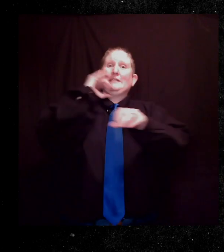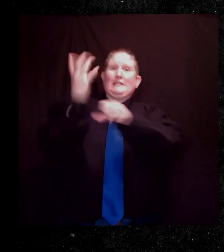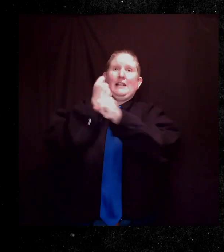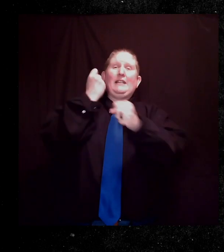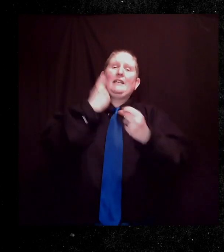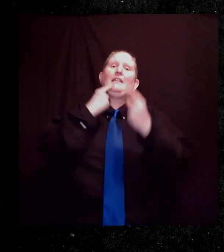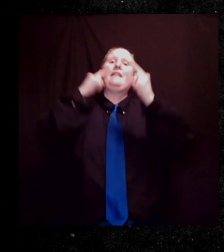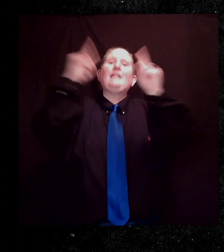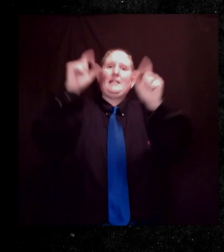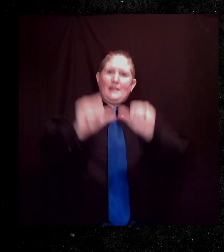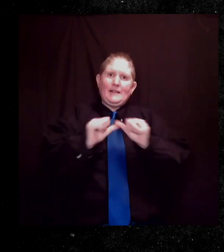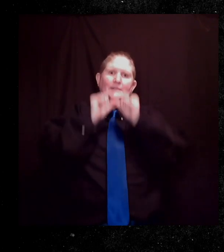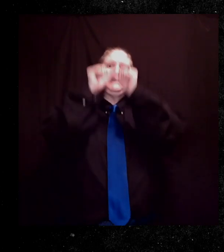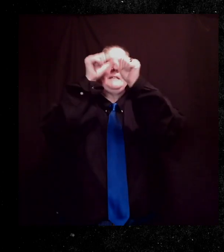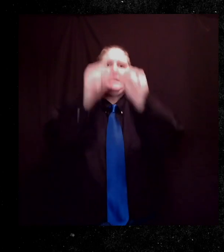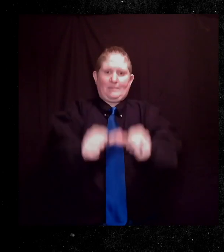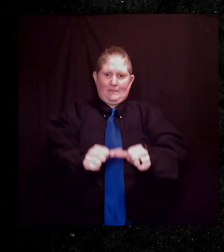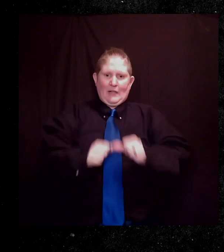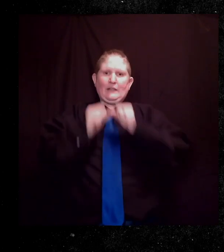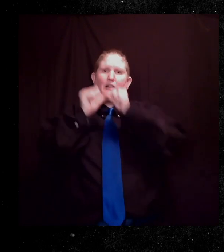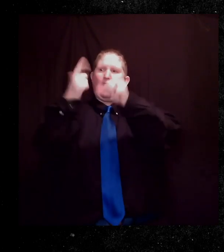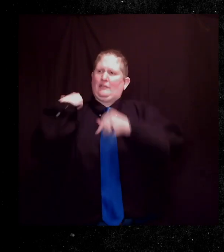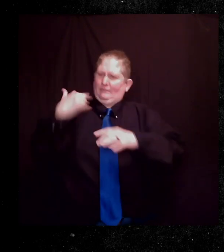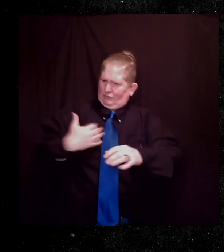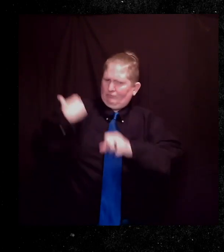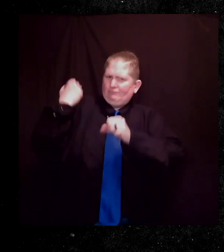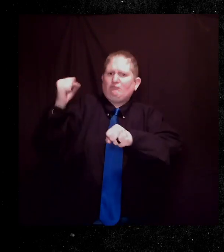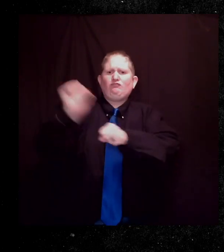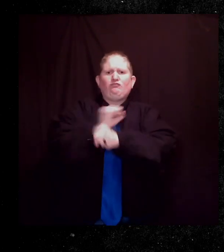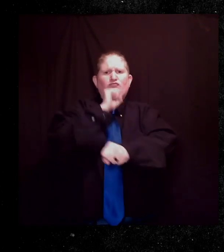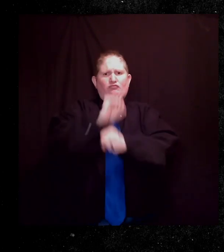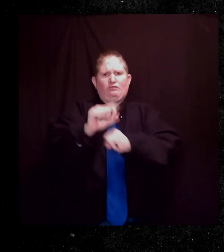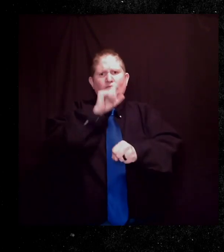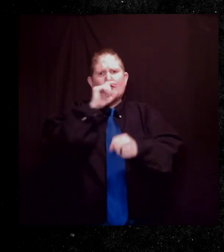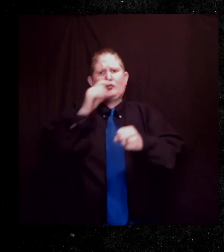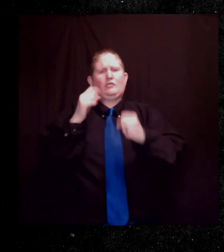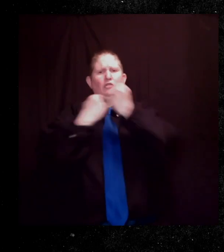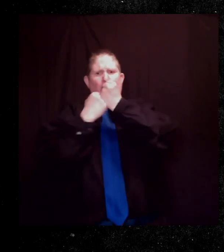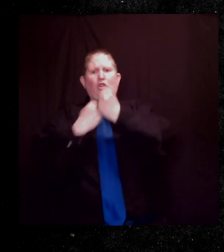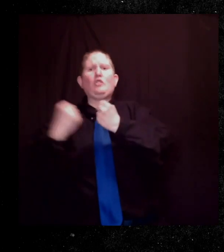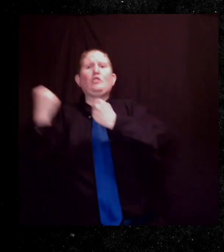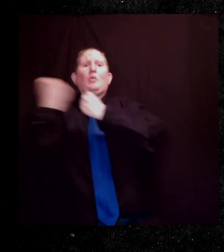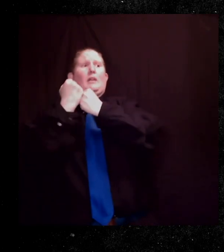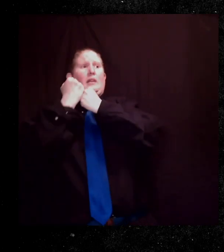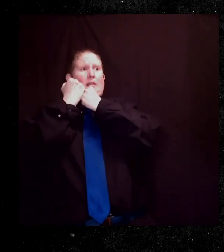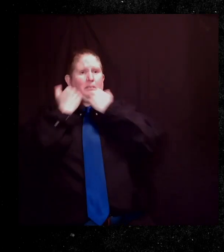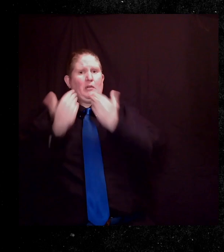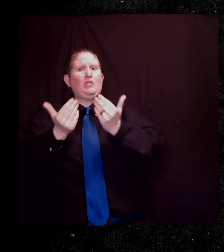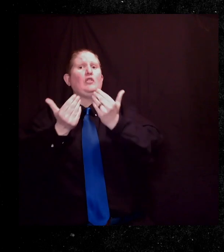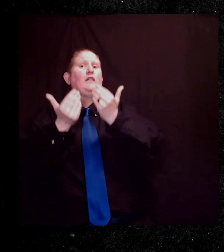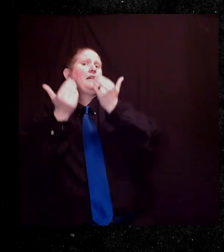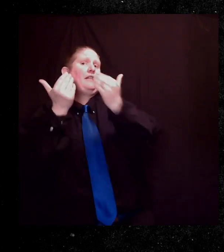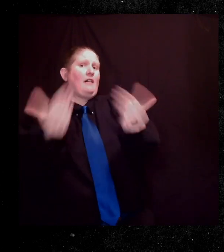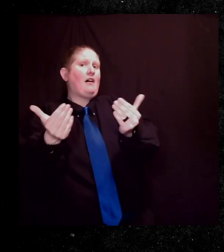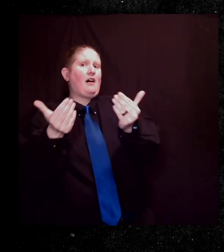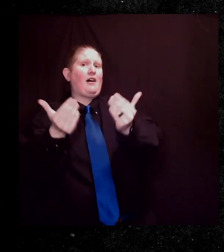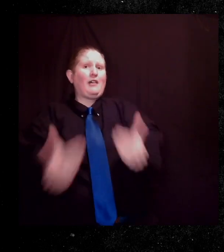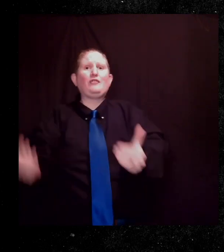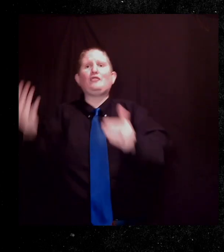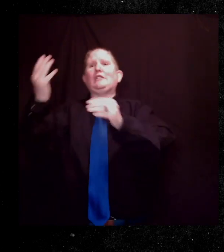Resiliencia, somos fuertes Hombro con hombro, sigue avanzando